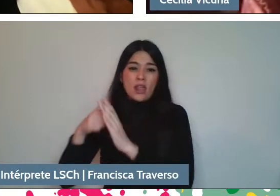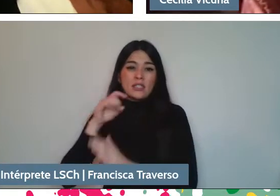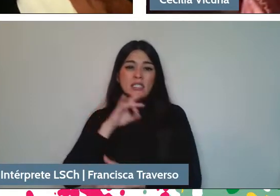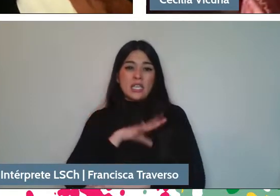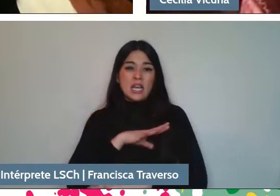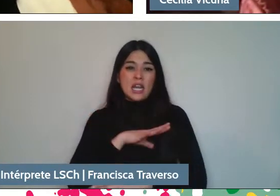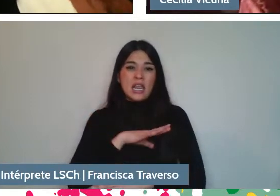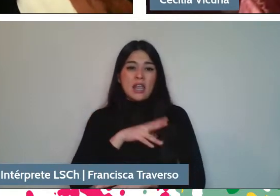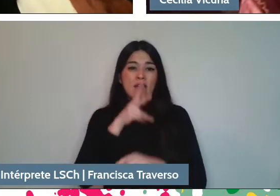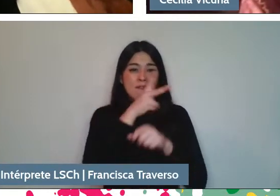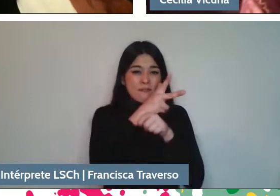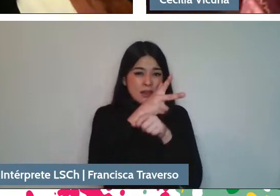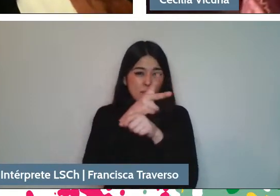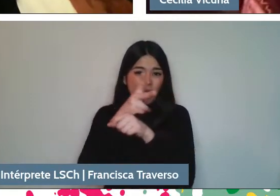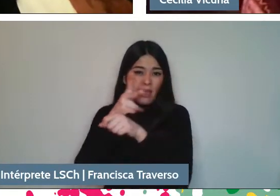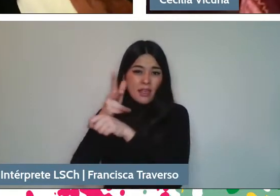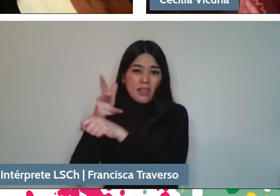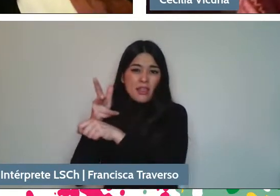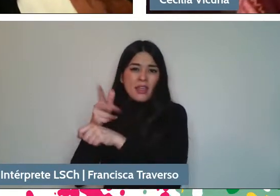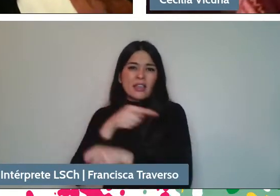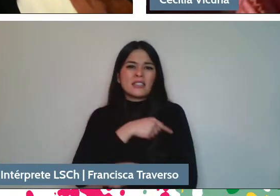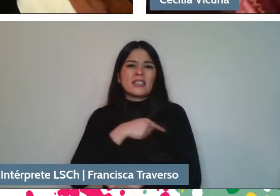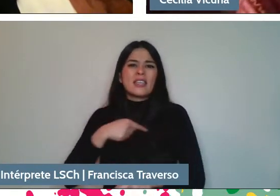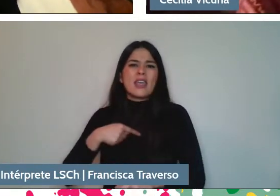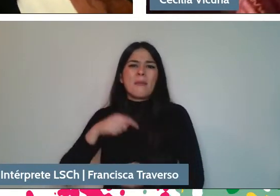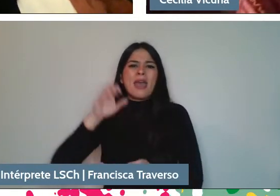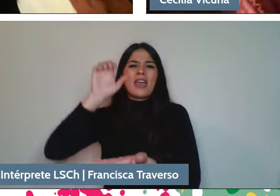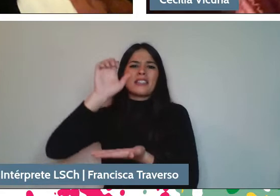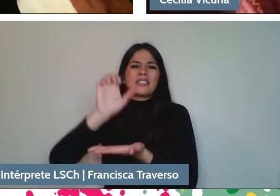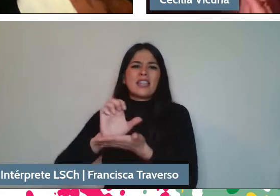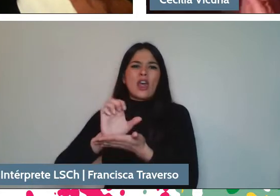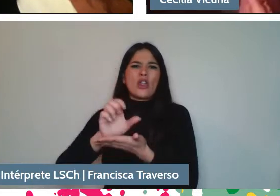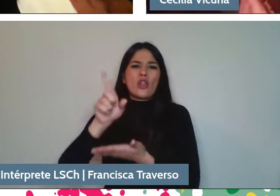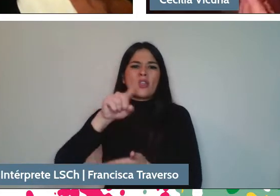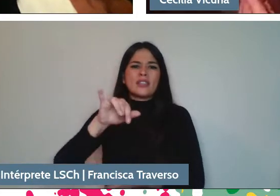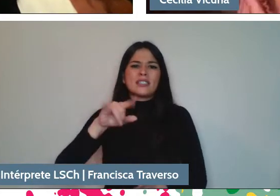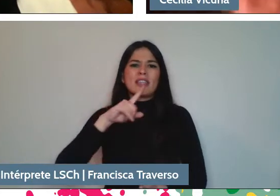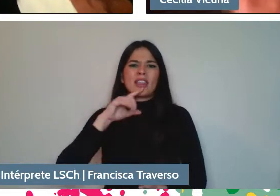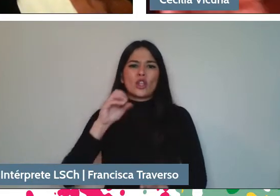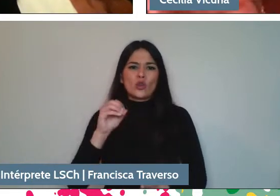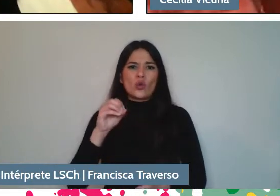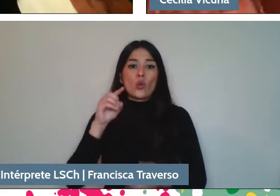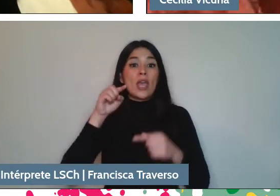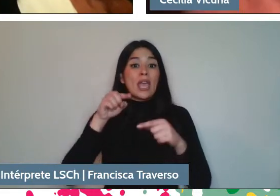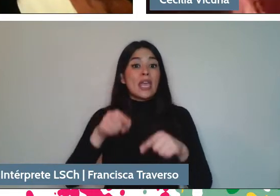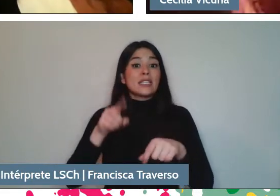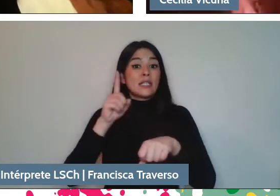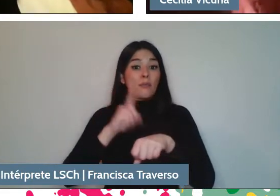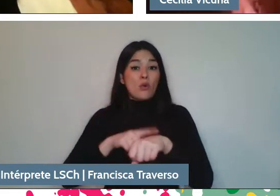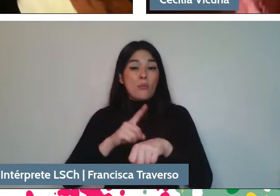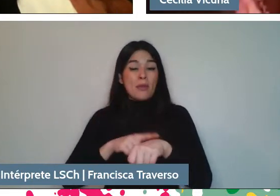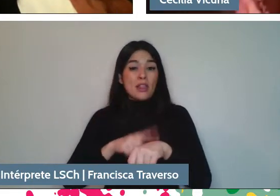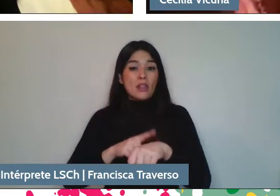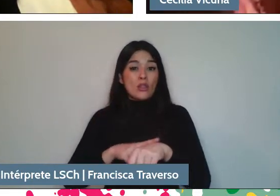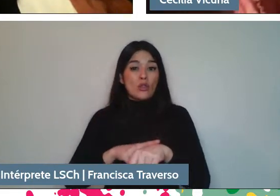que se llama "Estado de sitio". Que no sé si los chilenos la han visto. Que en ese momento, bueno premier en Londres, fue una gran cosa